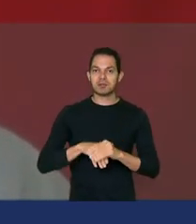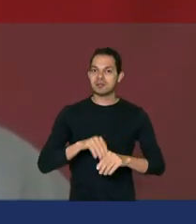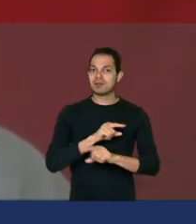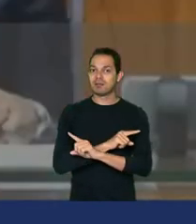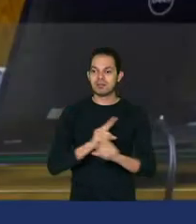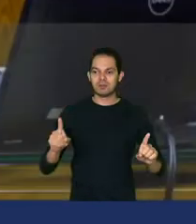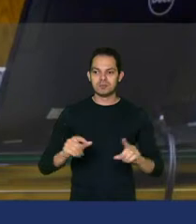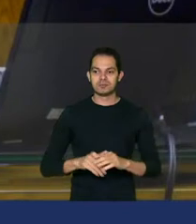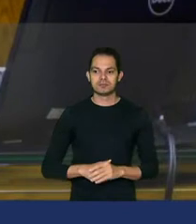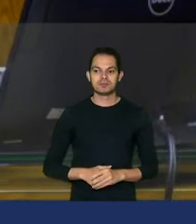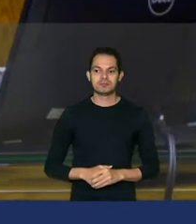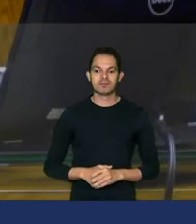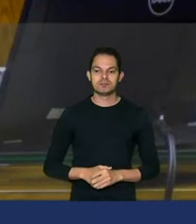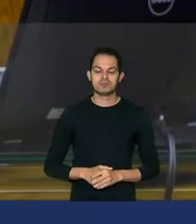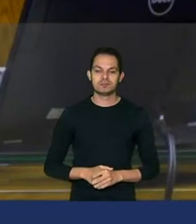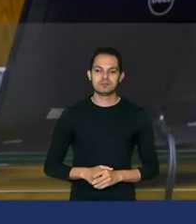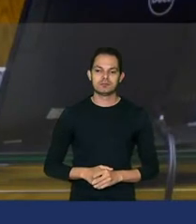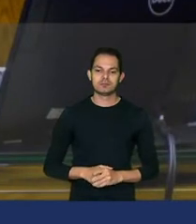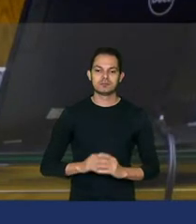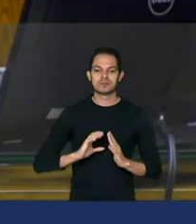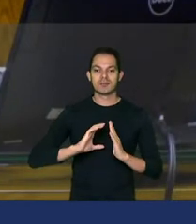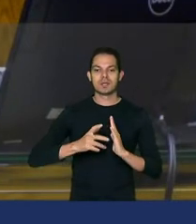POR ISSO NÓS VOTAMOS NÃO É EMENDA. [PRESIDENTE]: COMO